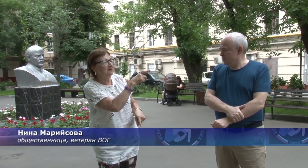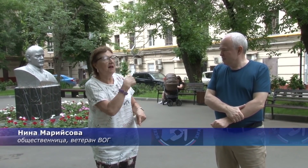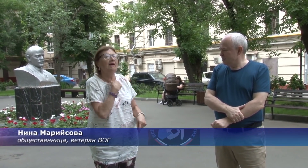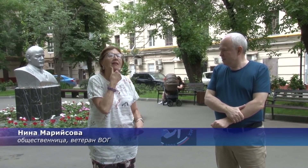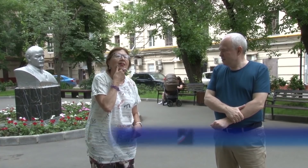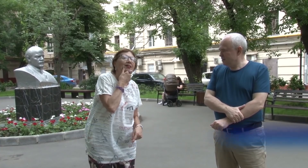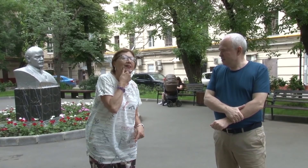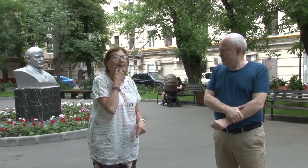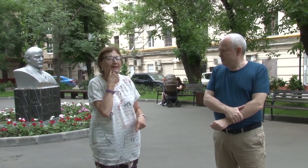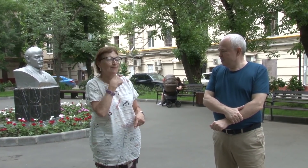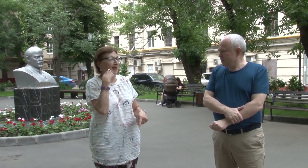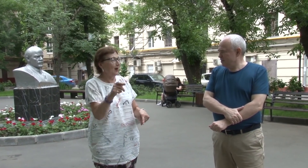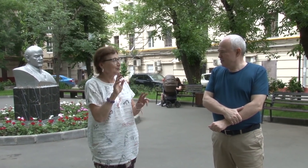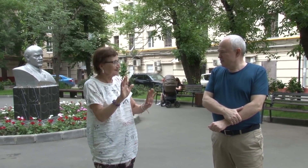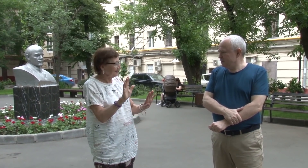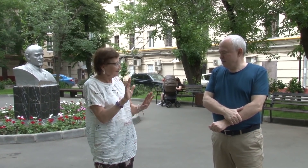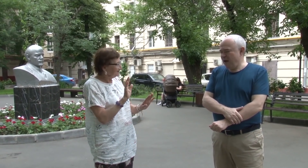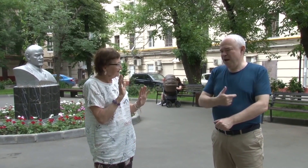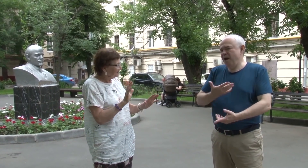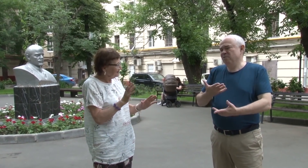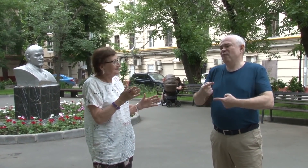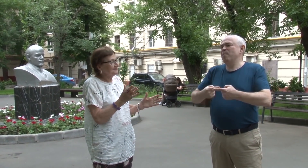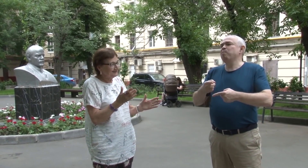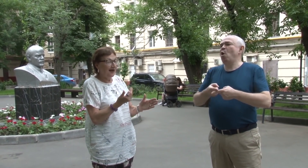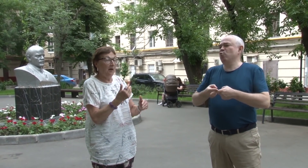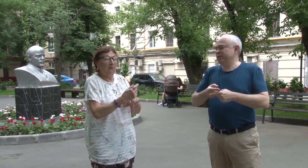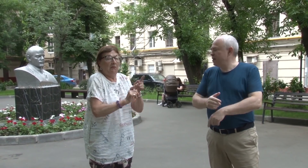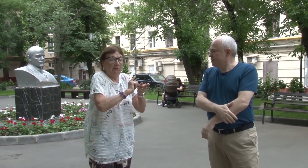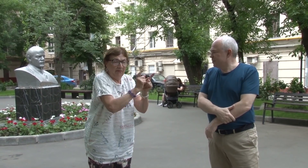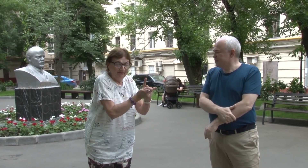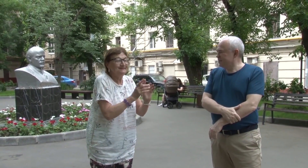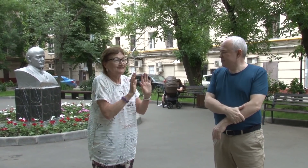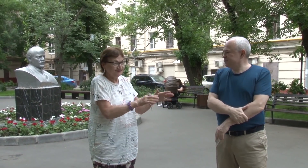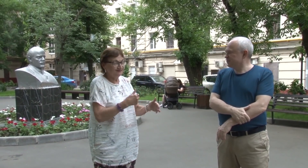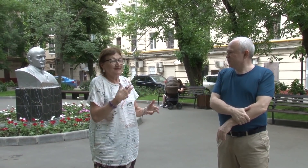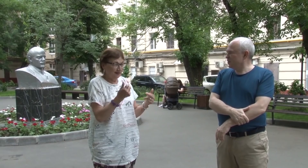Белорусский – вот так. Сейчас жест для Белоруссии изменился, ладно.